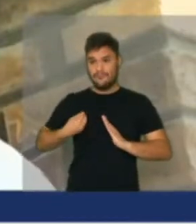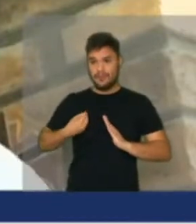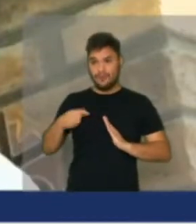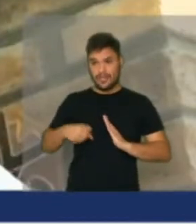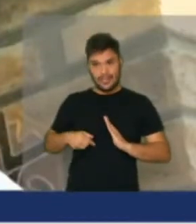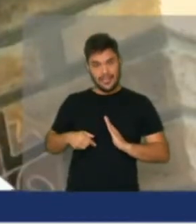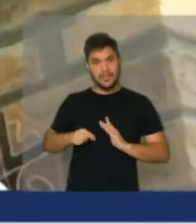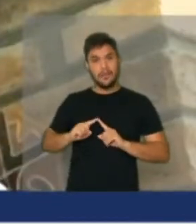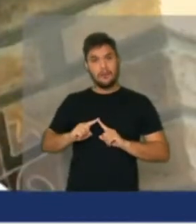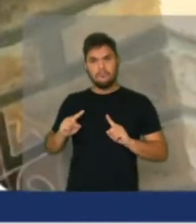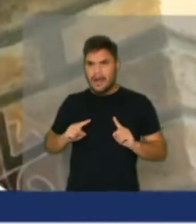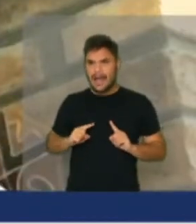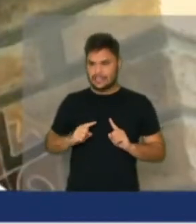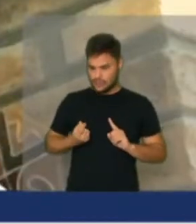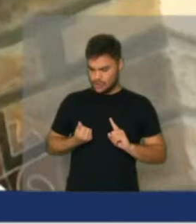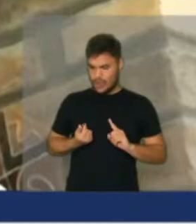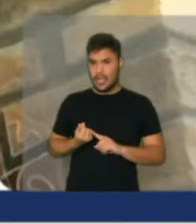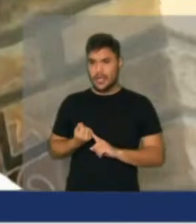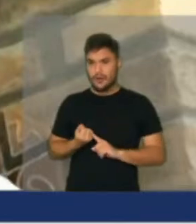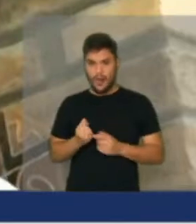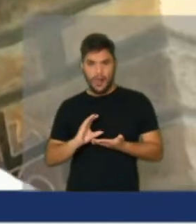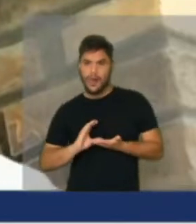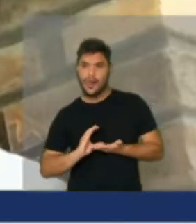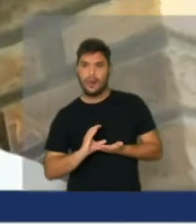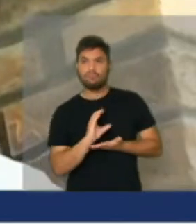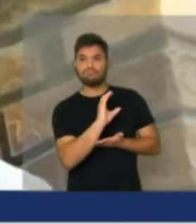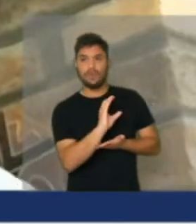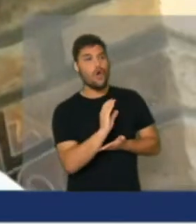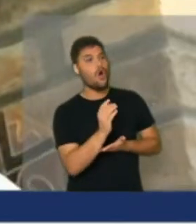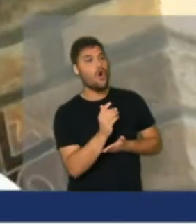RETIRA ESSE DINHEIRO DO PAÍS E COLOCA NUM DESSES PARAÍSOS FISCAIS. SE TODOS OS INVESTIDORES BRASILEIROS